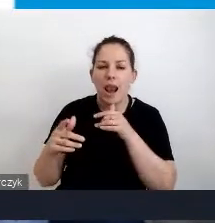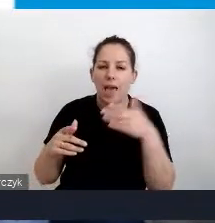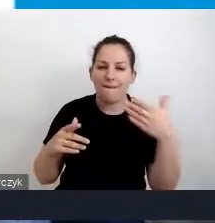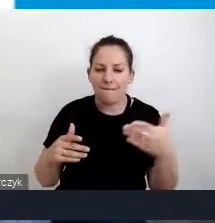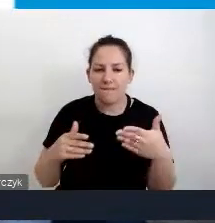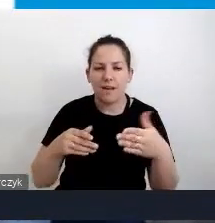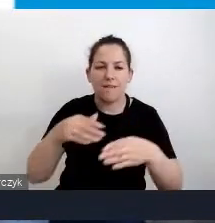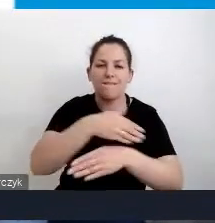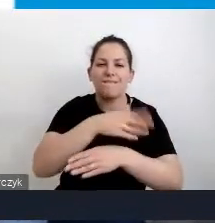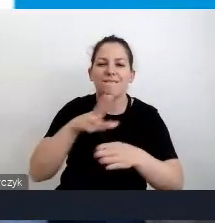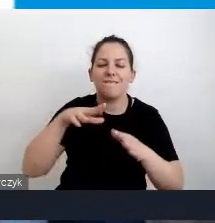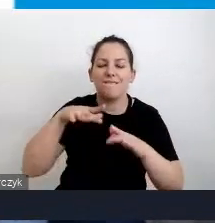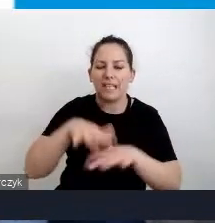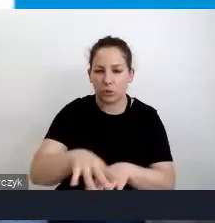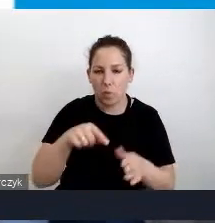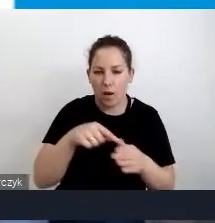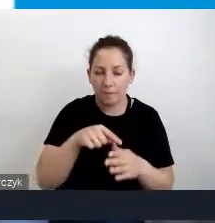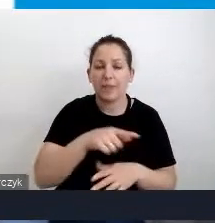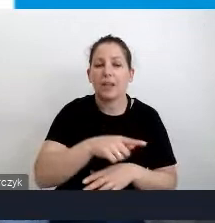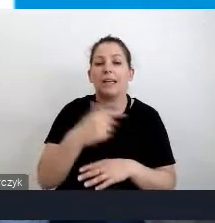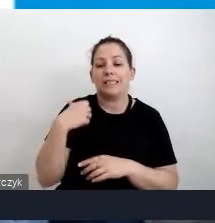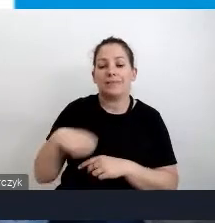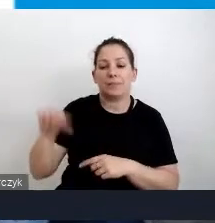Ta stacja została w ubiegłym roku zmodernizowana